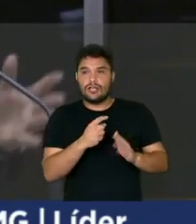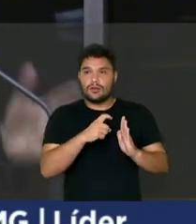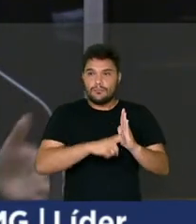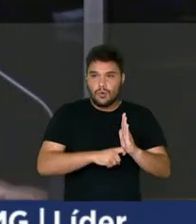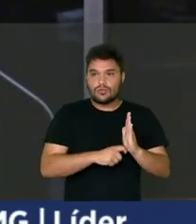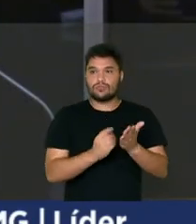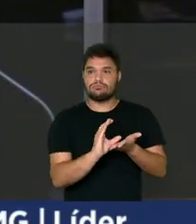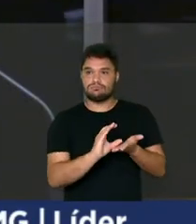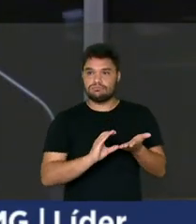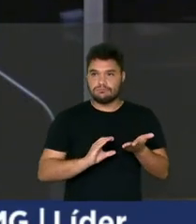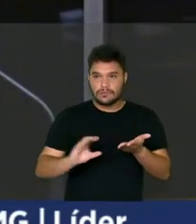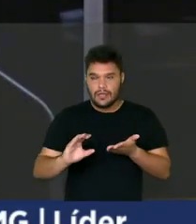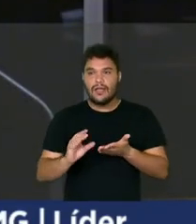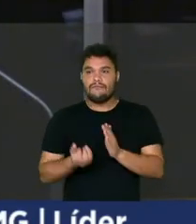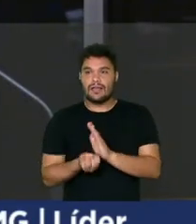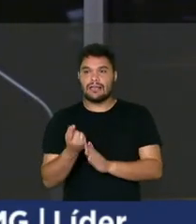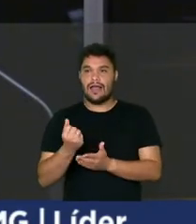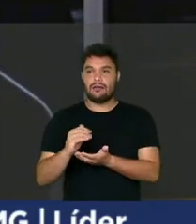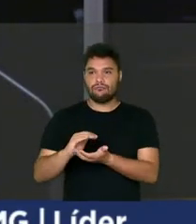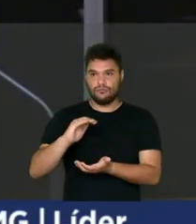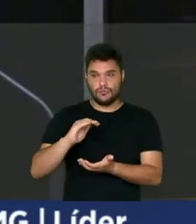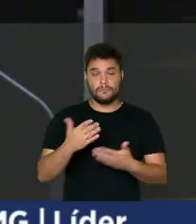A NOSSA BANCADA, A BANCADA DO PARTIDO DOS TRABALHADORES